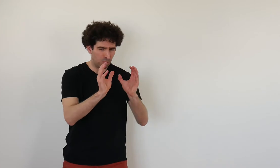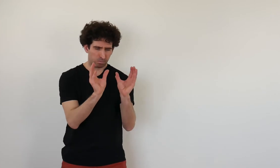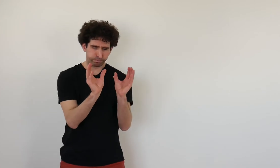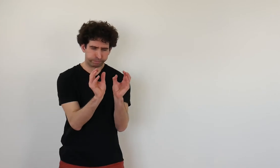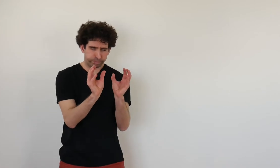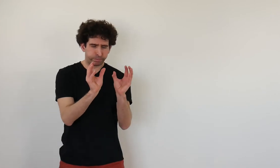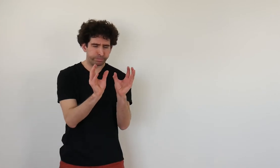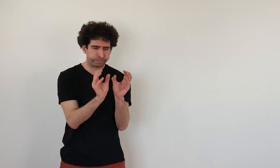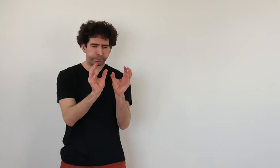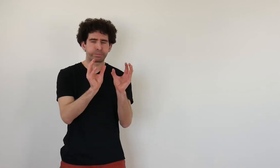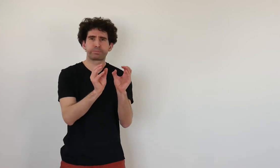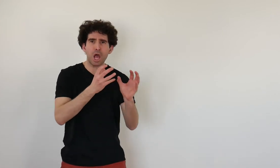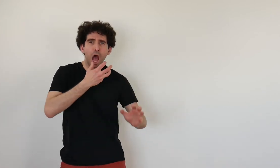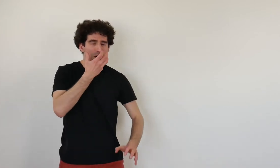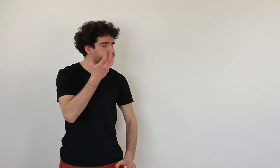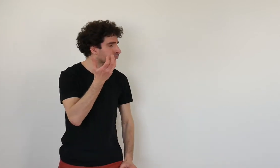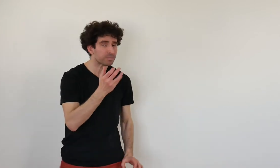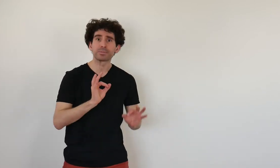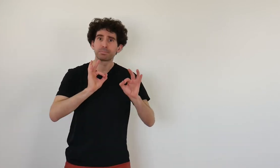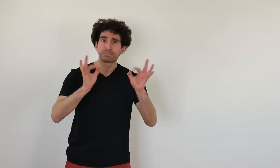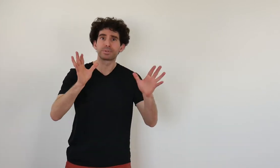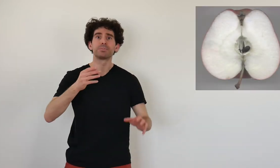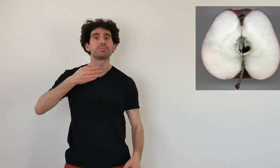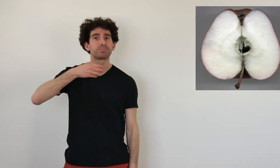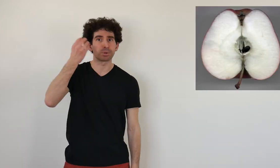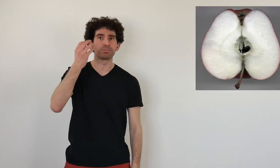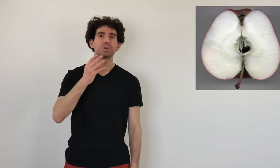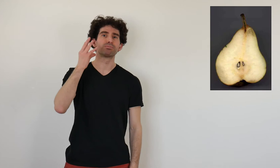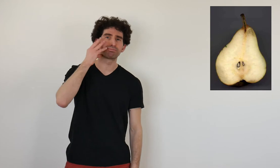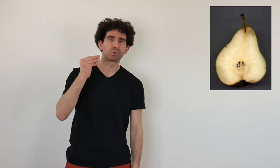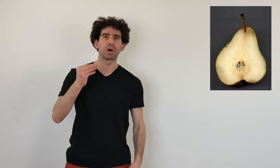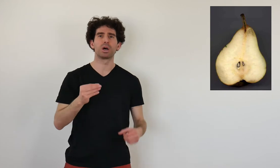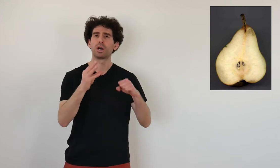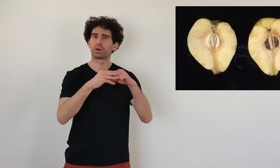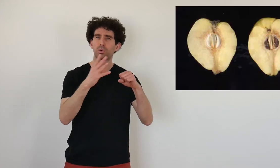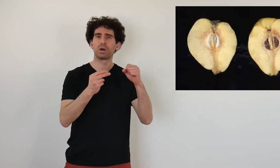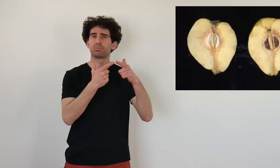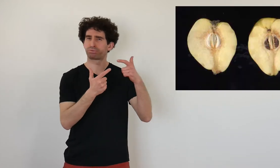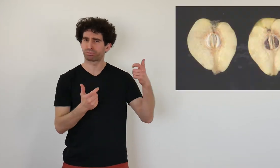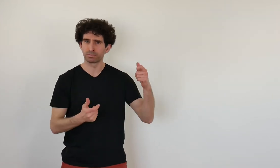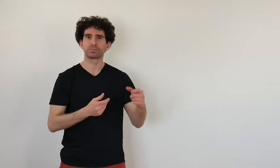Il devient charnu comme les pommes, les poires, les coings, etc.